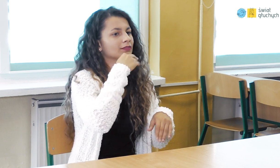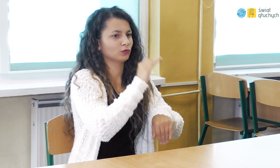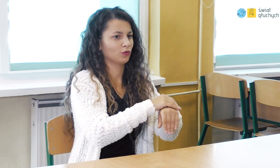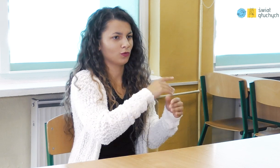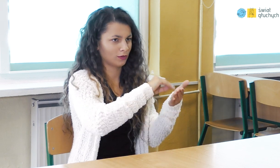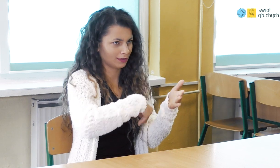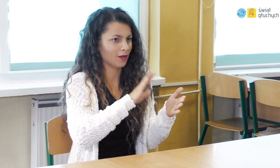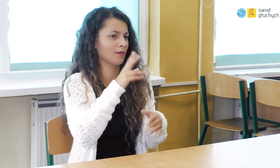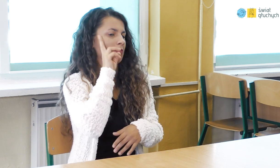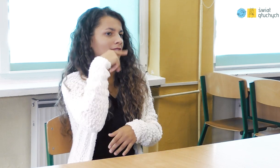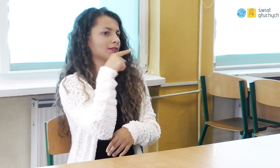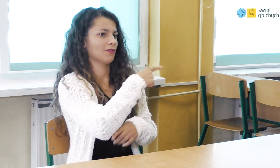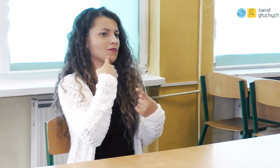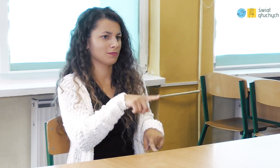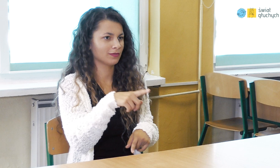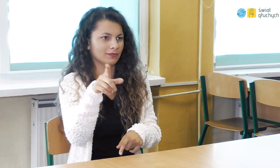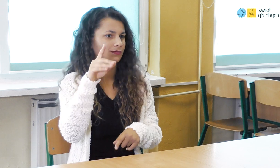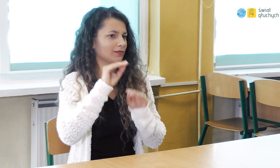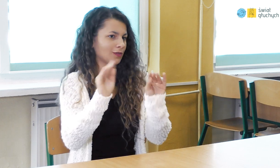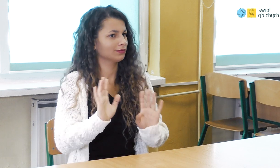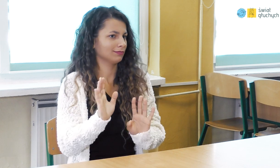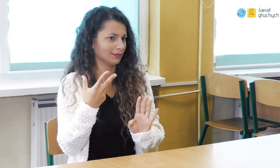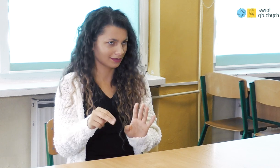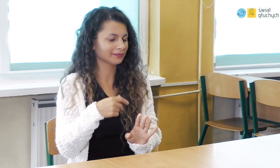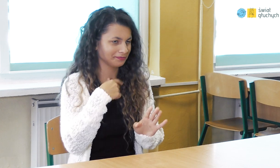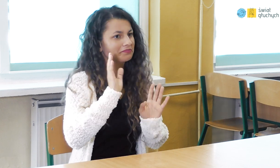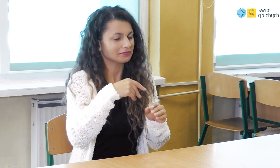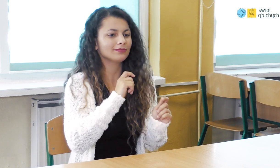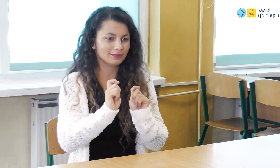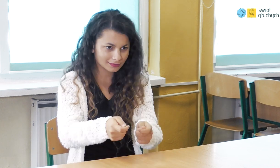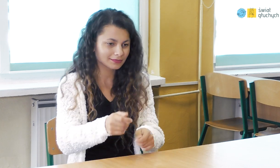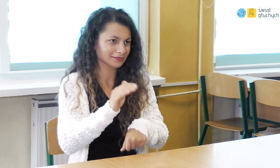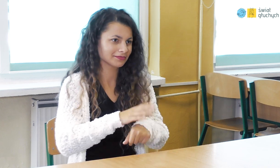Rodzice podpisywali zgodę i byli za nas odpowiedzialni. Nie nauczyciel.